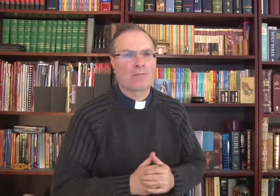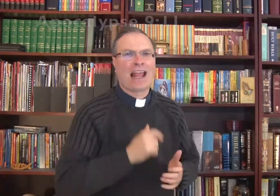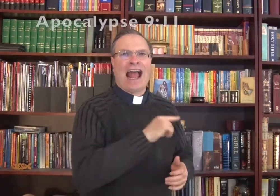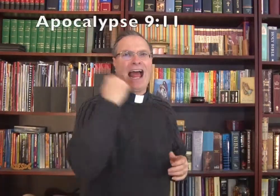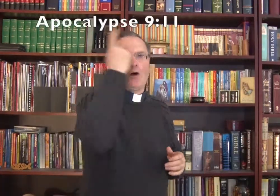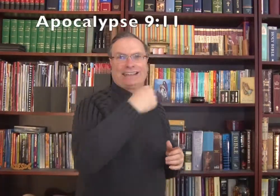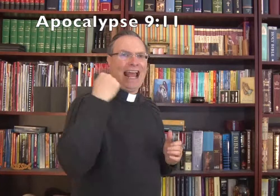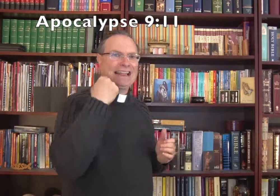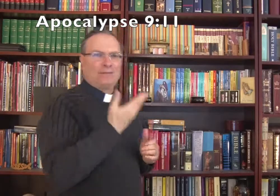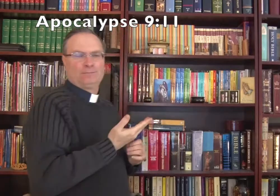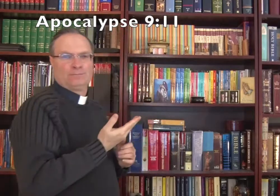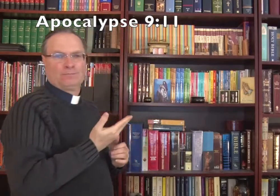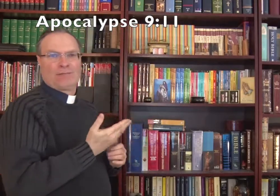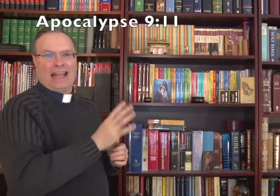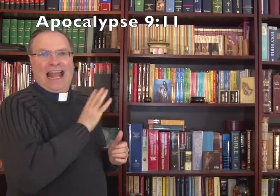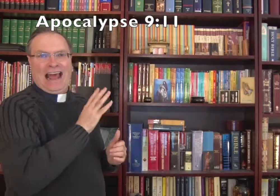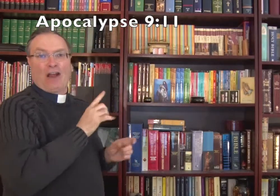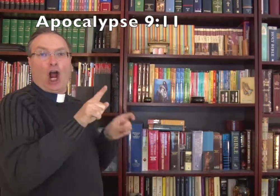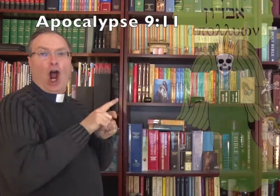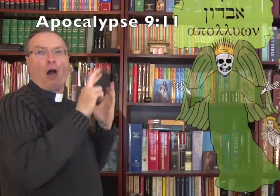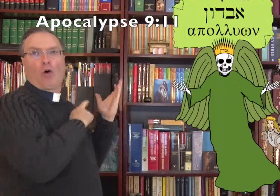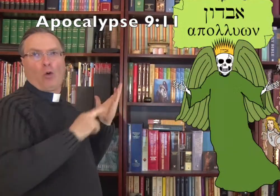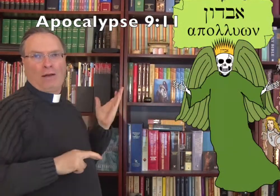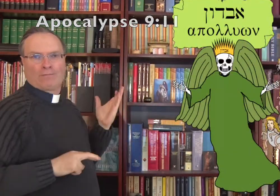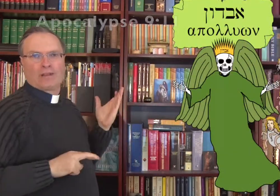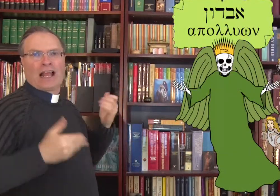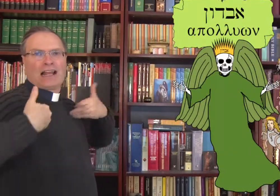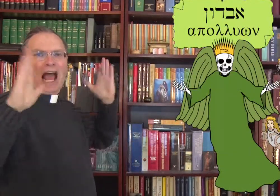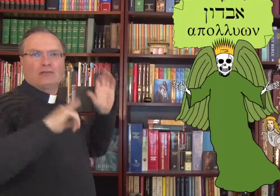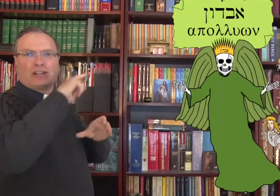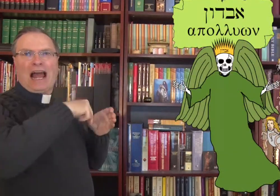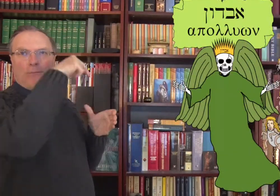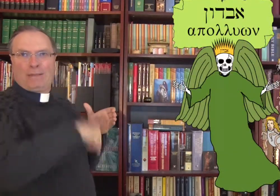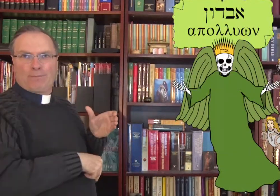«À leur tête, elles avaient comme roi l'ange de l'abîme,